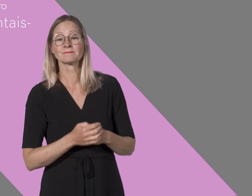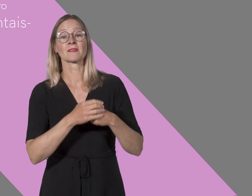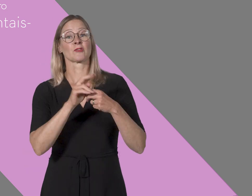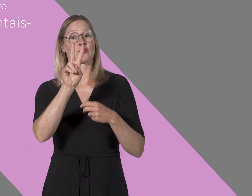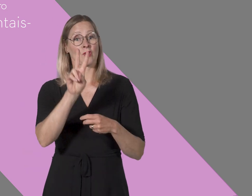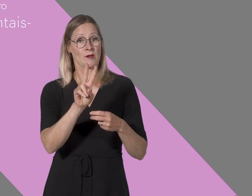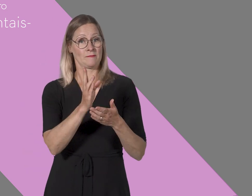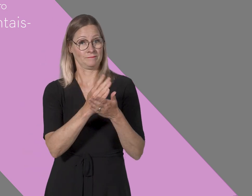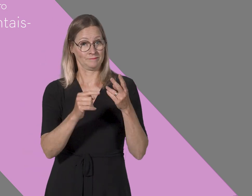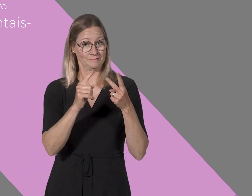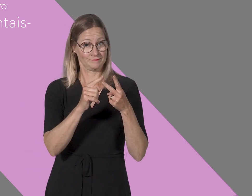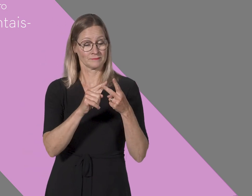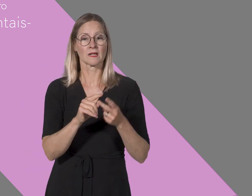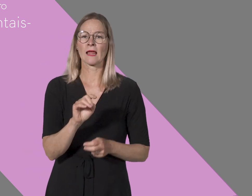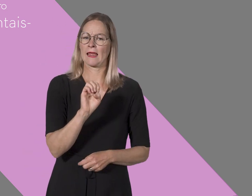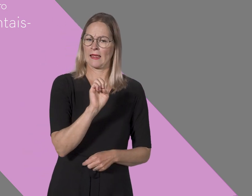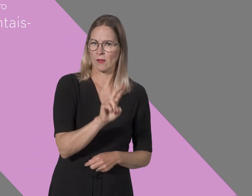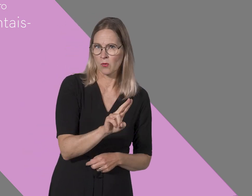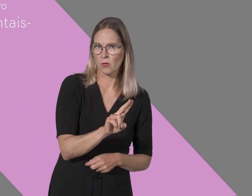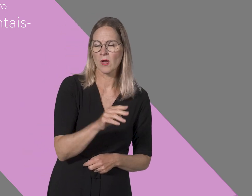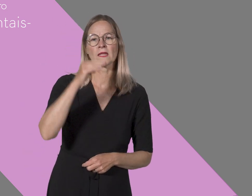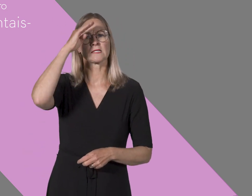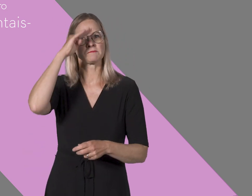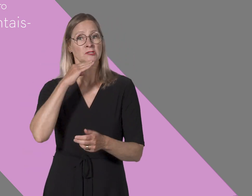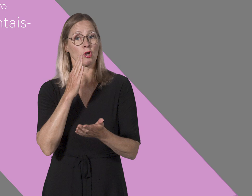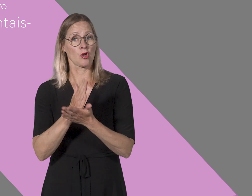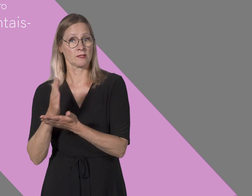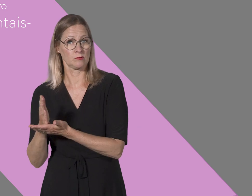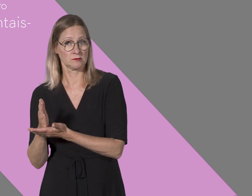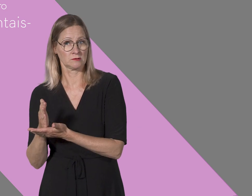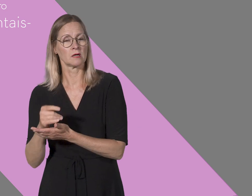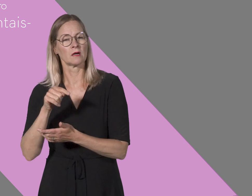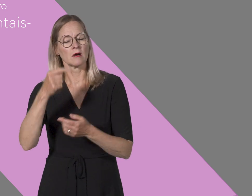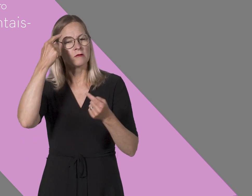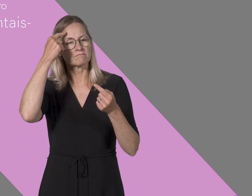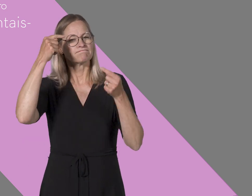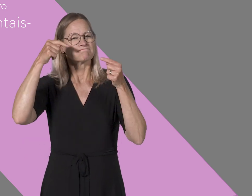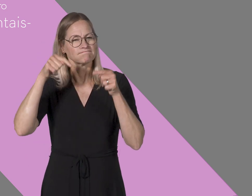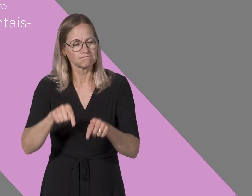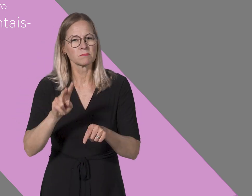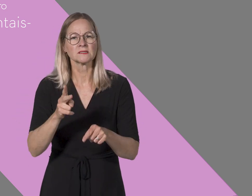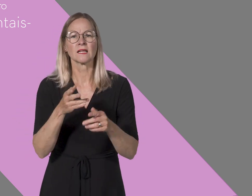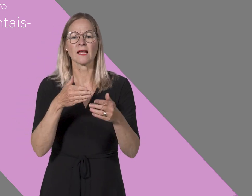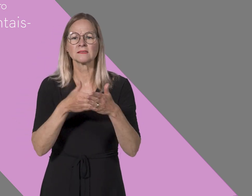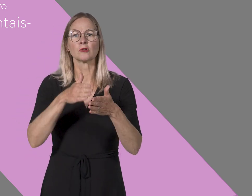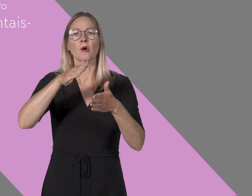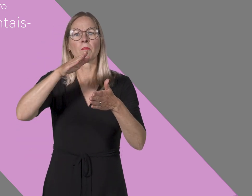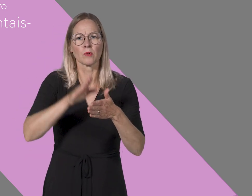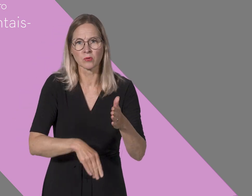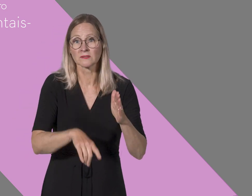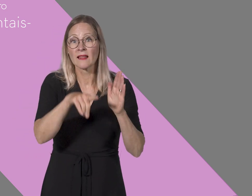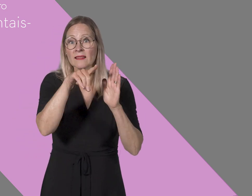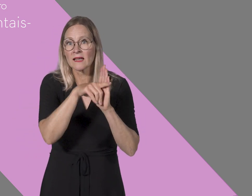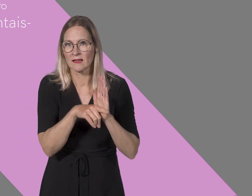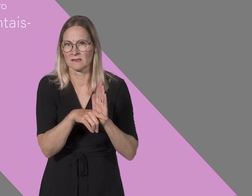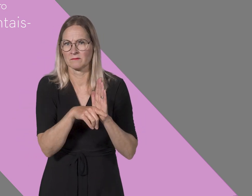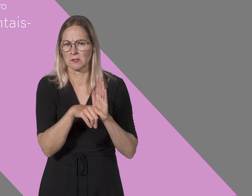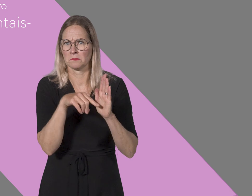EU ja ihmisoikeudet -ohjelma keskittyy esteettömyysdirektiiviin, -